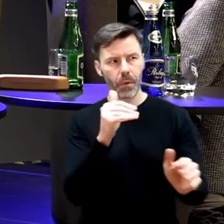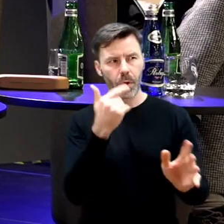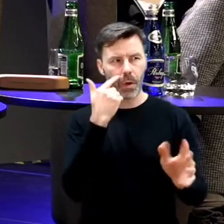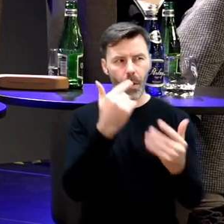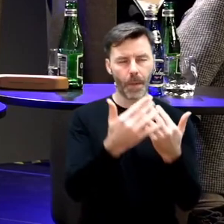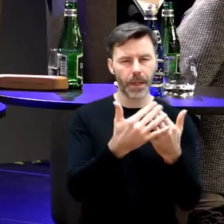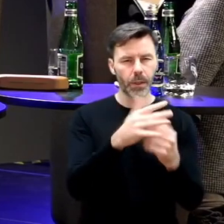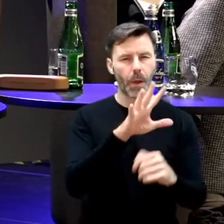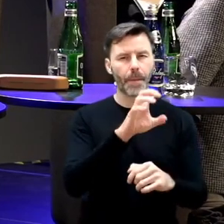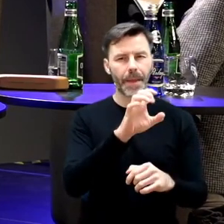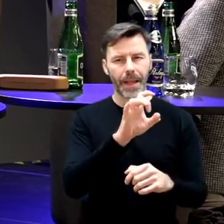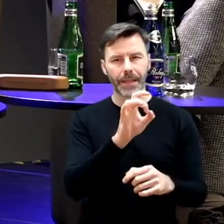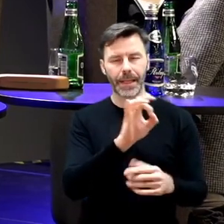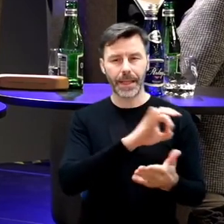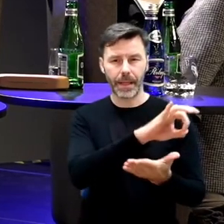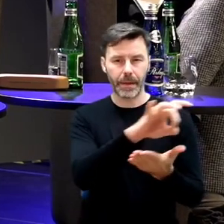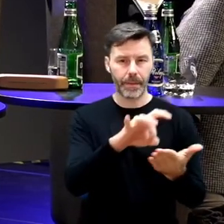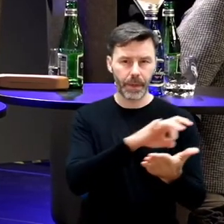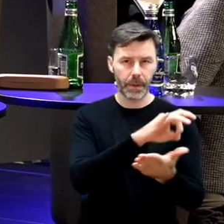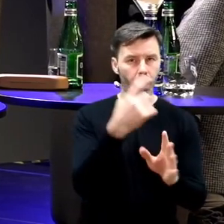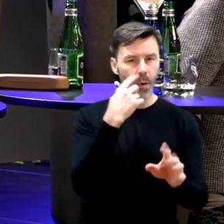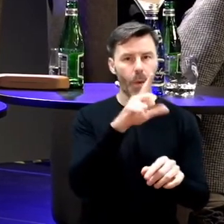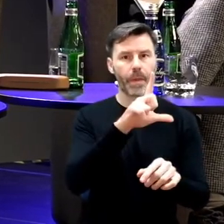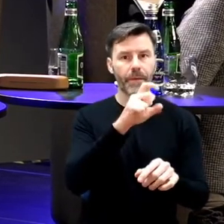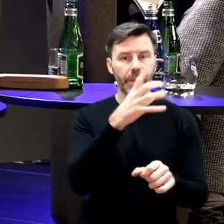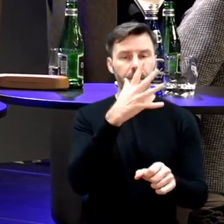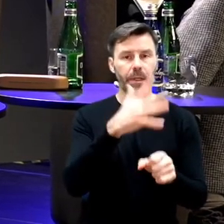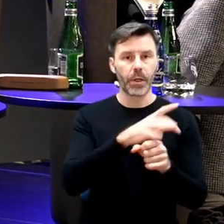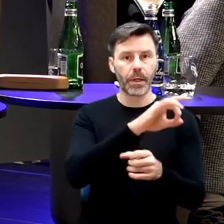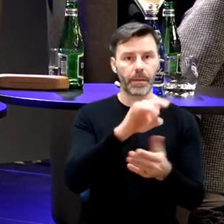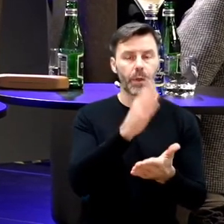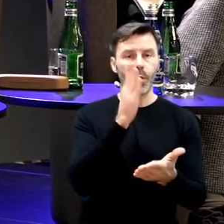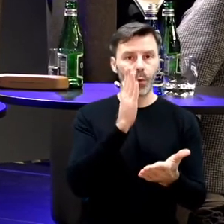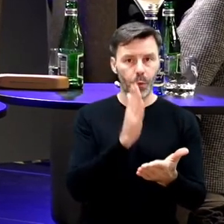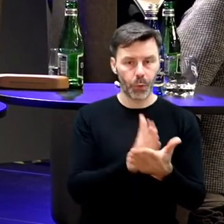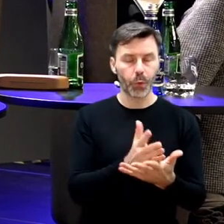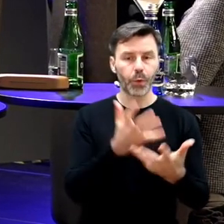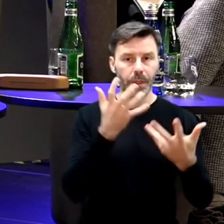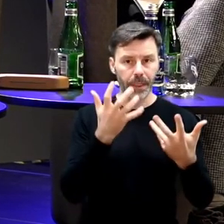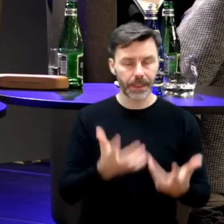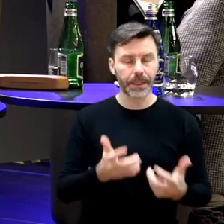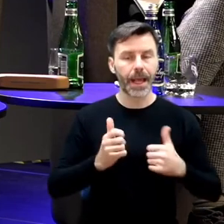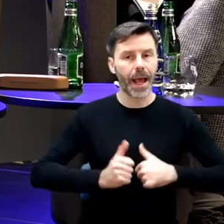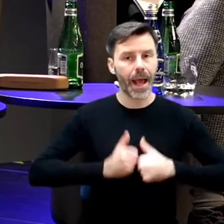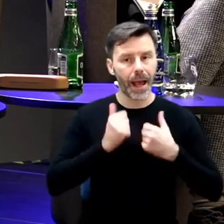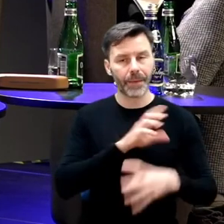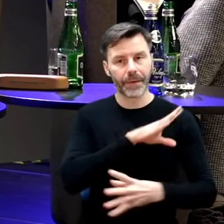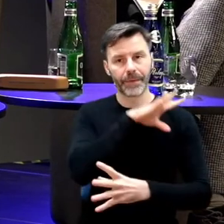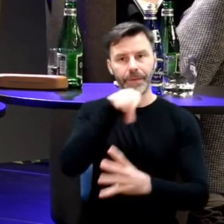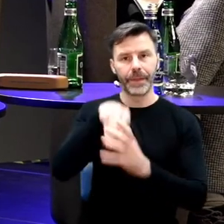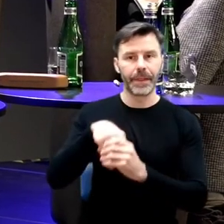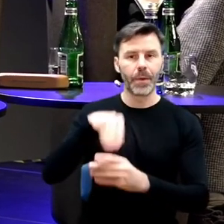Około 250 już zadeklarowało wstępnie wolę przystąpienia do tych nowotworzonych SIM-ów.